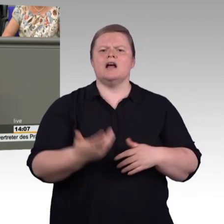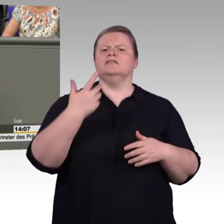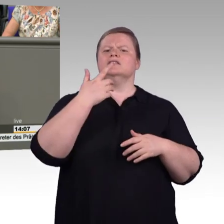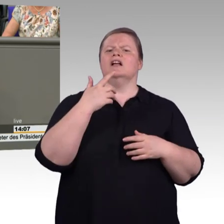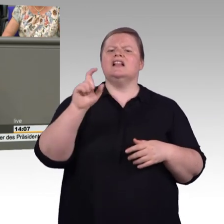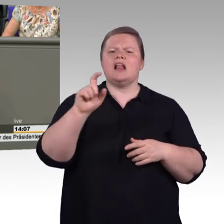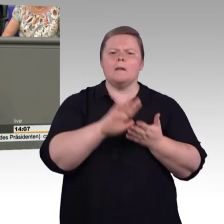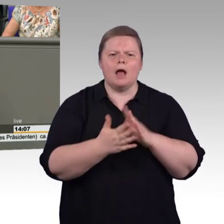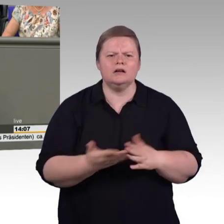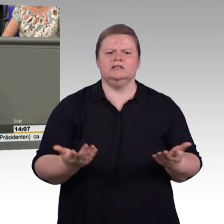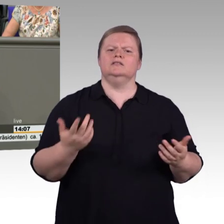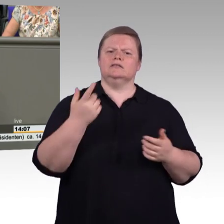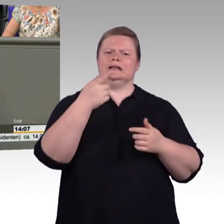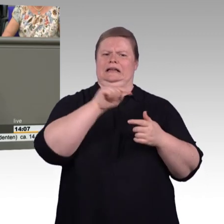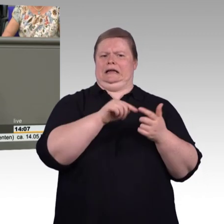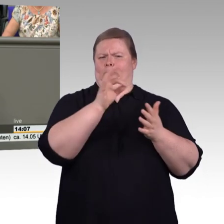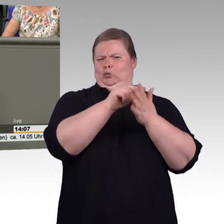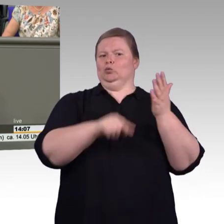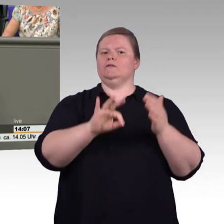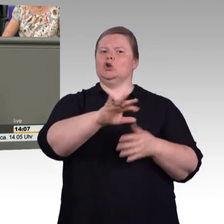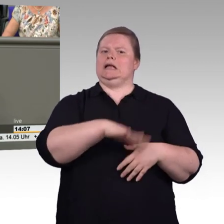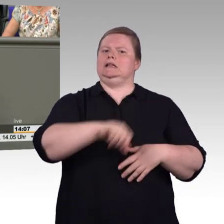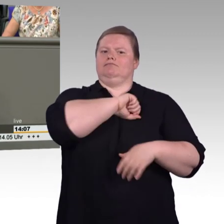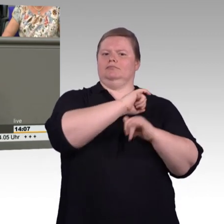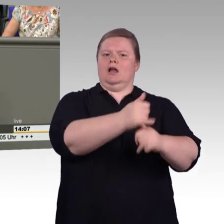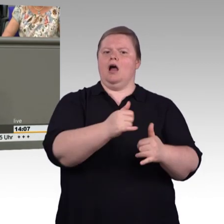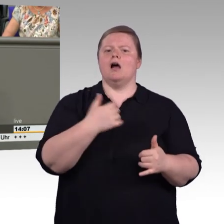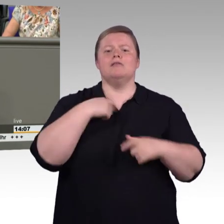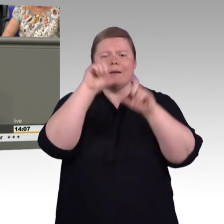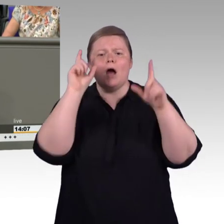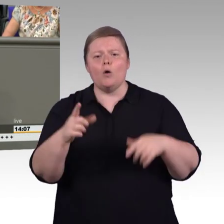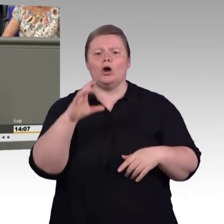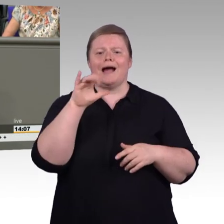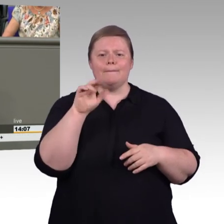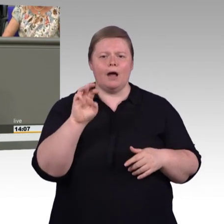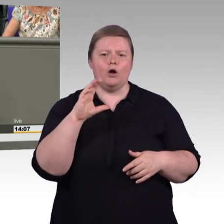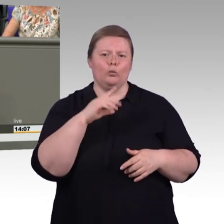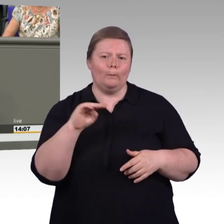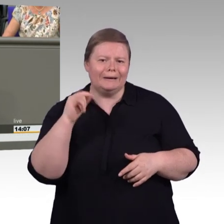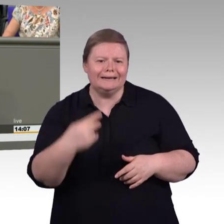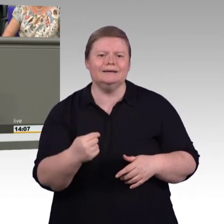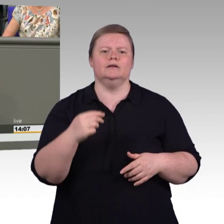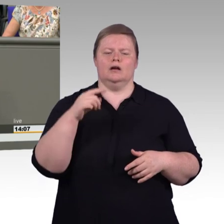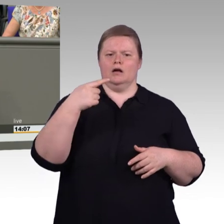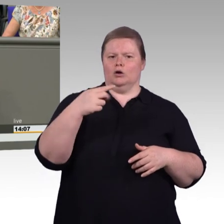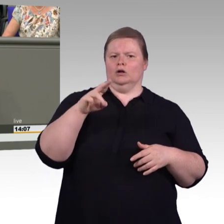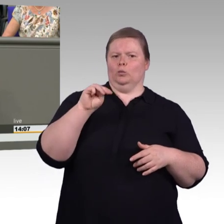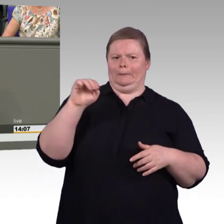die ist wichtig am Ende, dass wenn wir da ein klares Signal haben, aber den Schutz von Kindern, von Kinderrechten, das schaffen wir durch tatsächliche pragmatische Politik